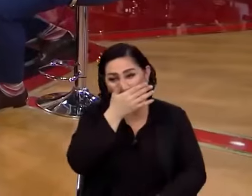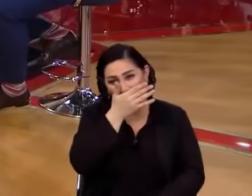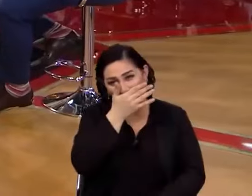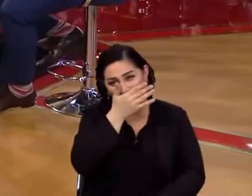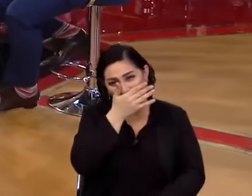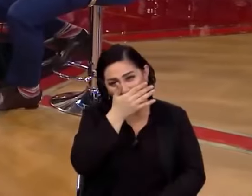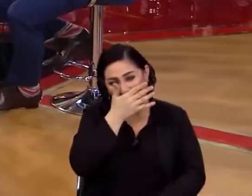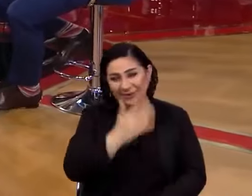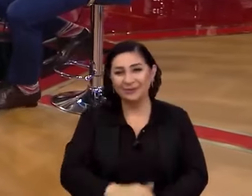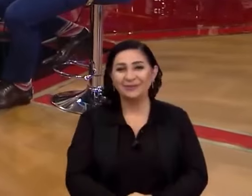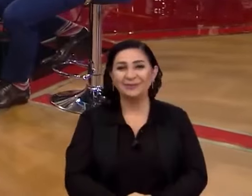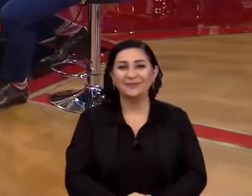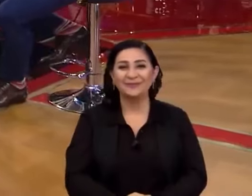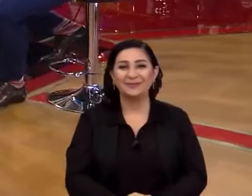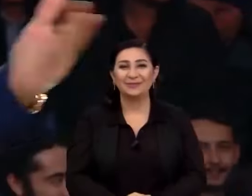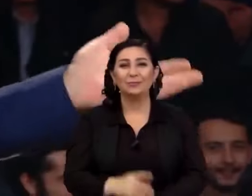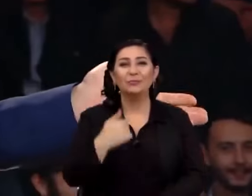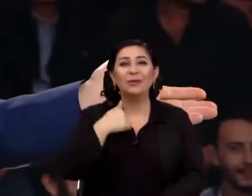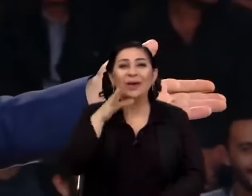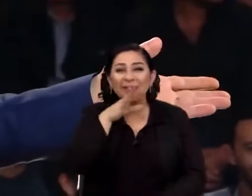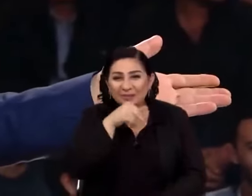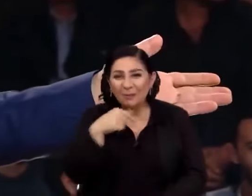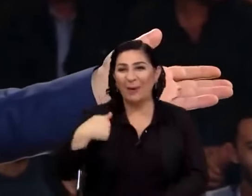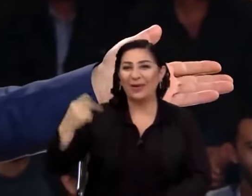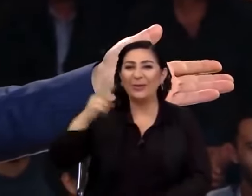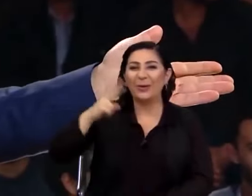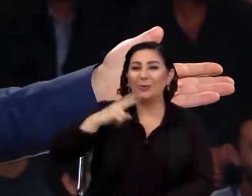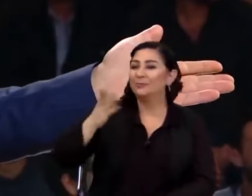gülüyorsun bu kadar Bu da ben yaşlandıkça bana gülüyor